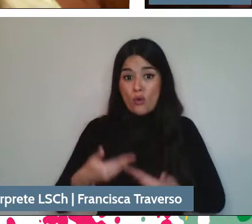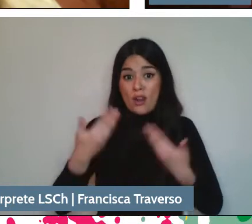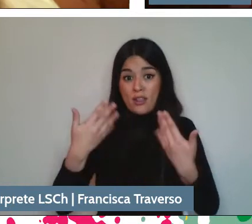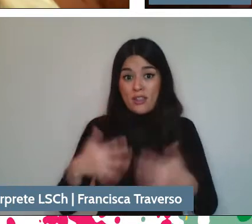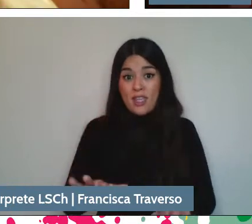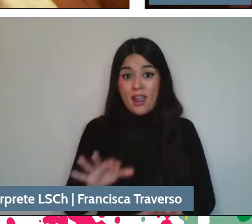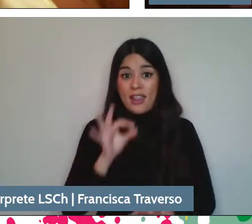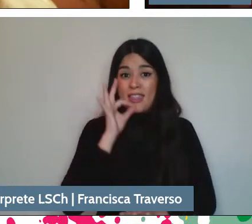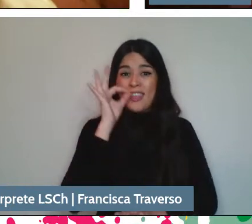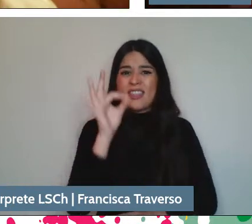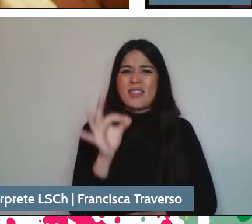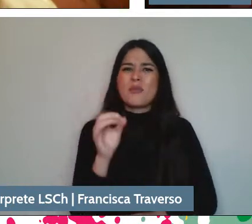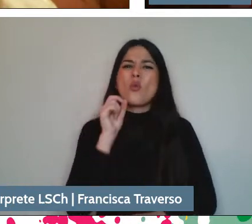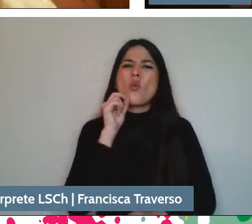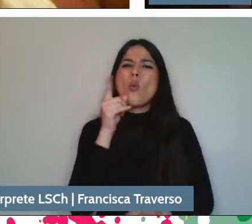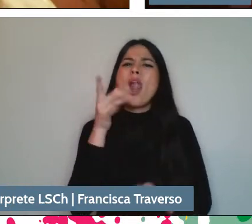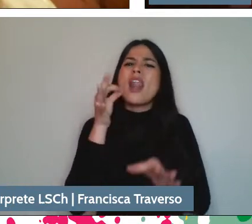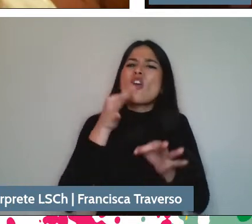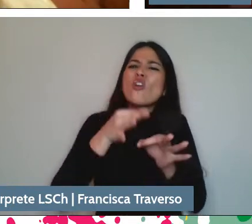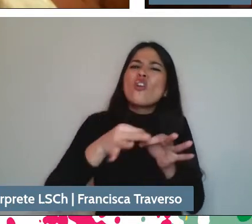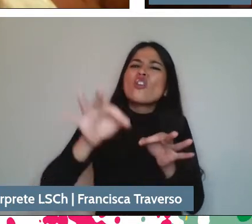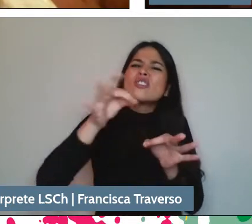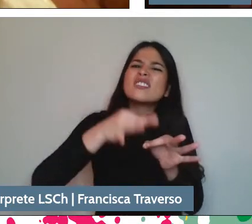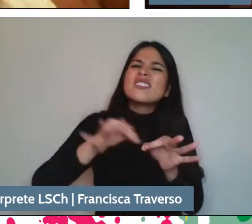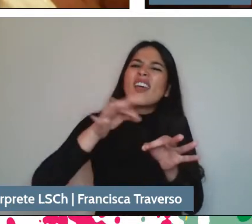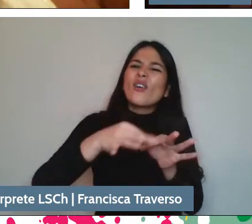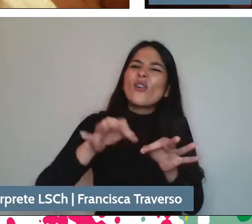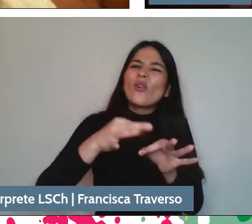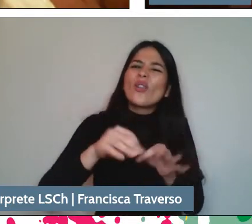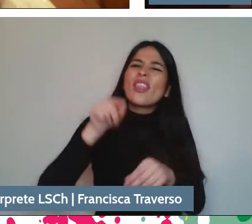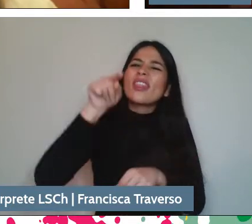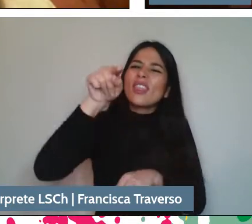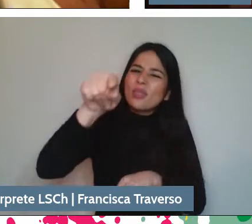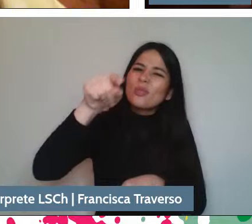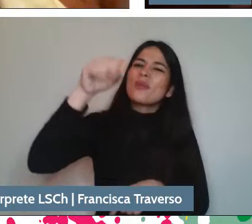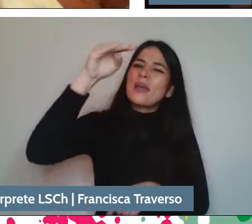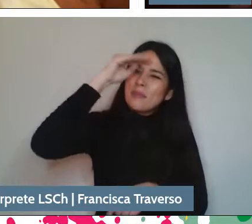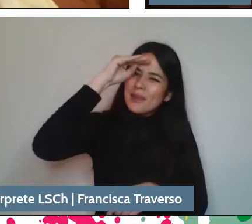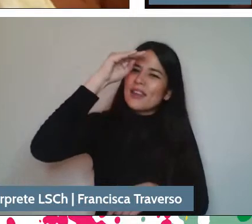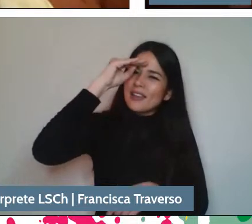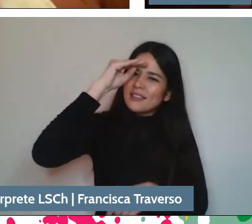pero, ¿qué consejos, desde esa experiencia de resistencia a toda esa adversidad,